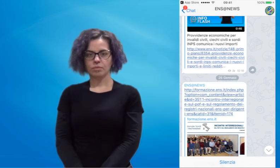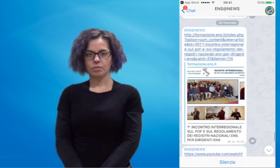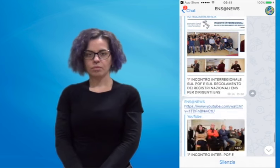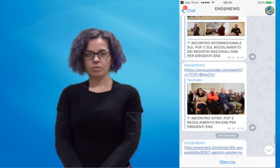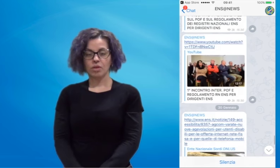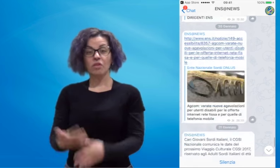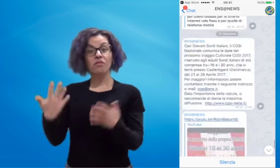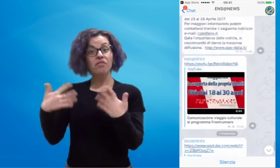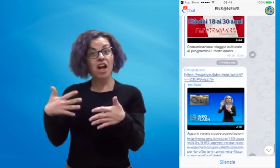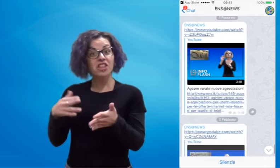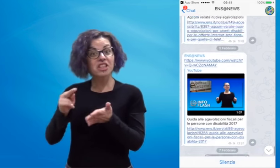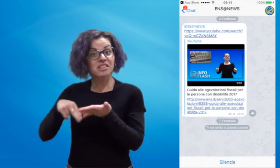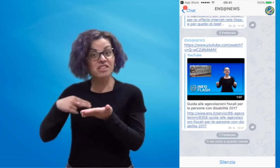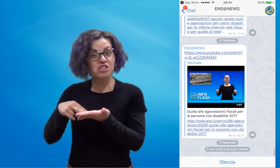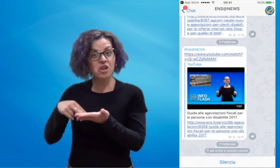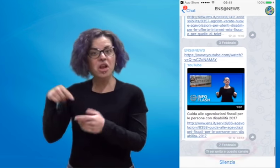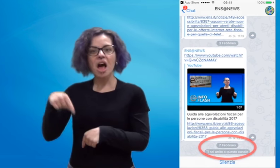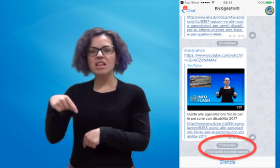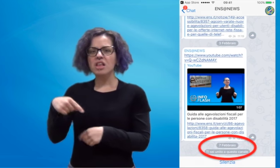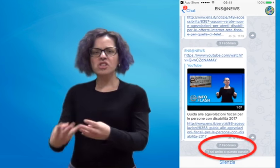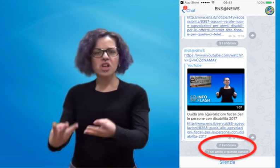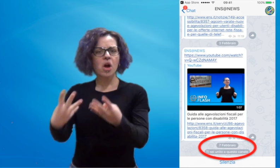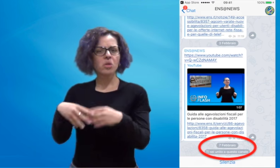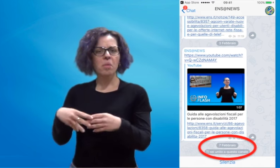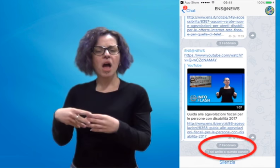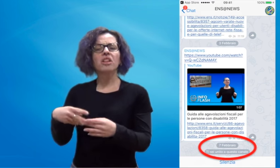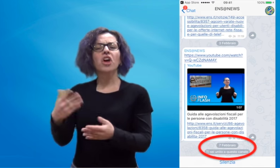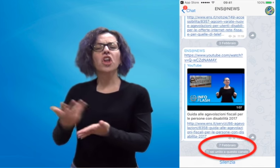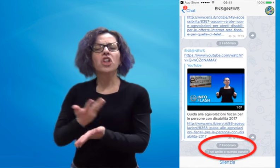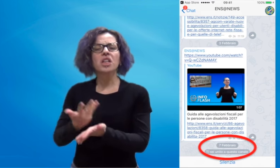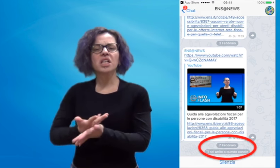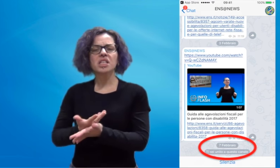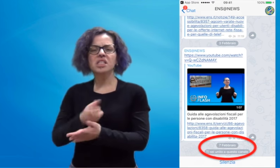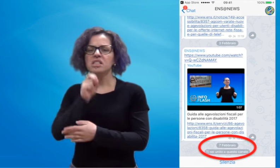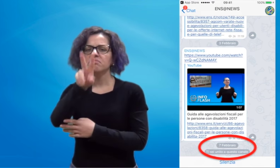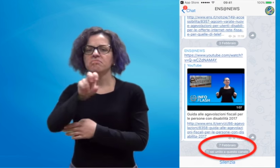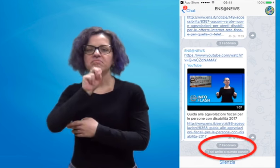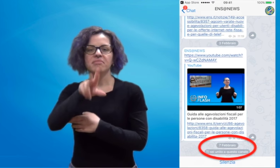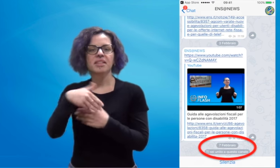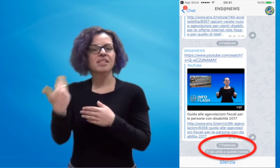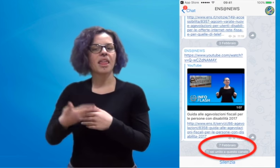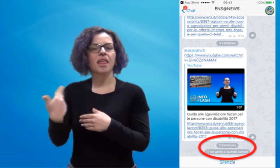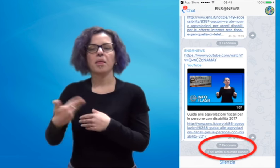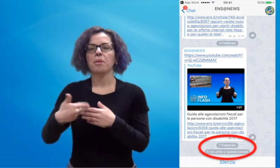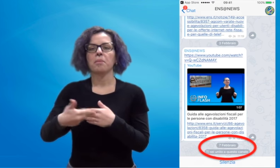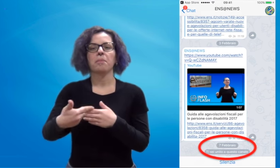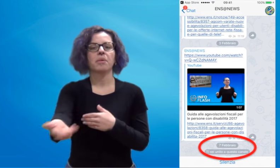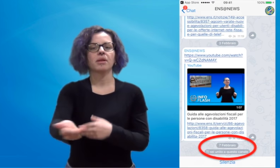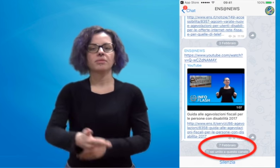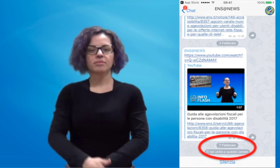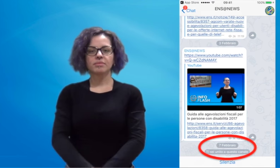ora sei un nuovo iscritto nel canale (vedi cerchio rosso) e ricevi tutte le info in tempo reale nel tuo smartphone!